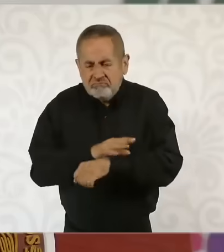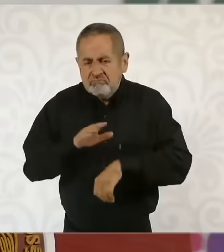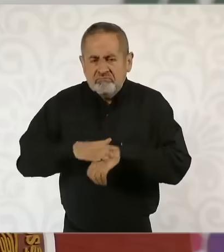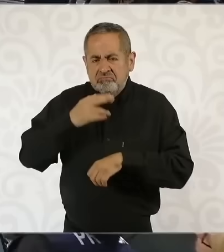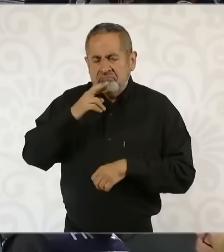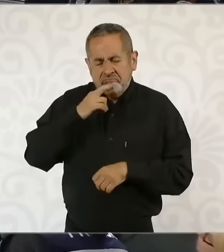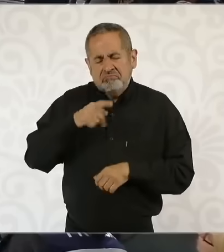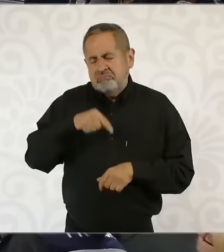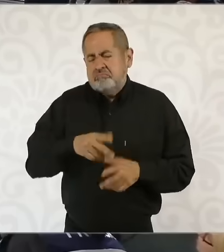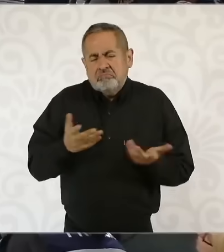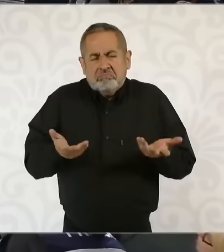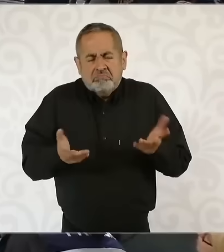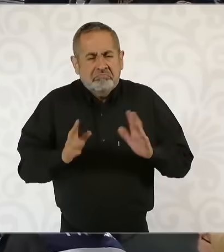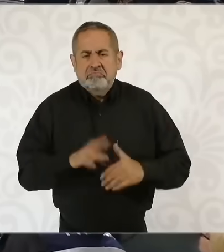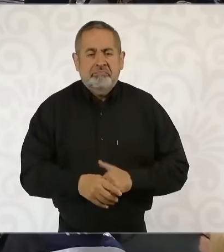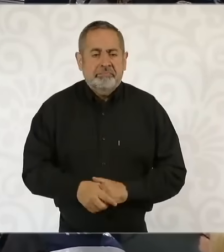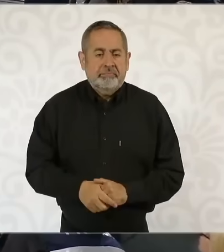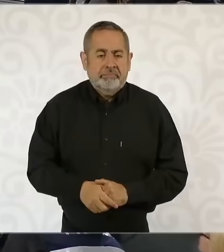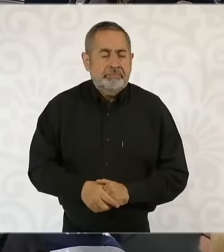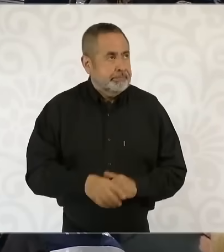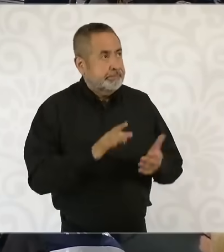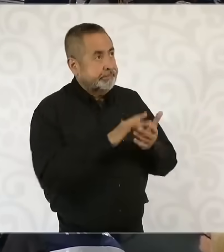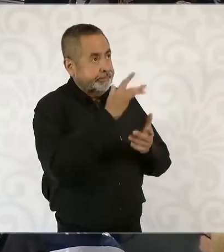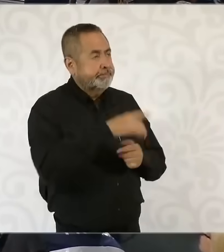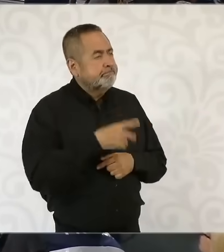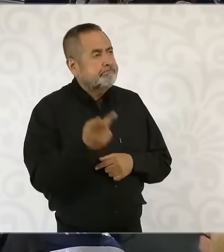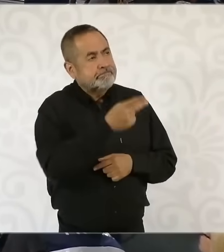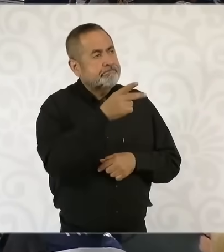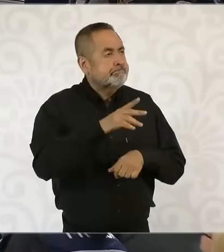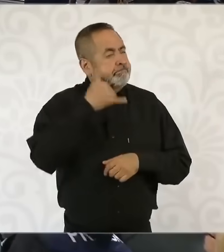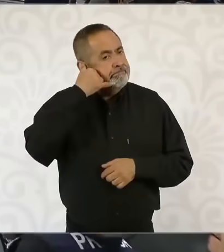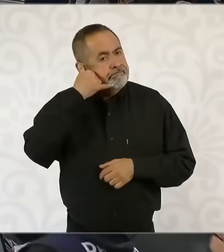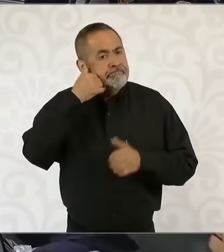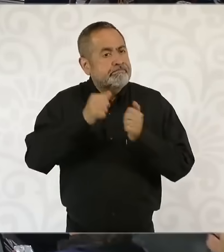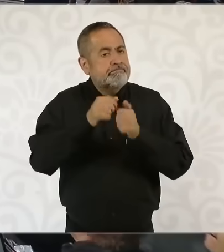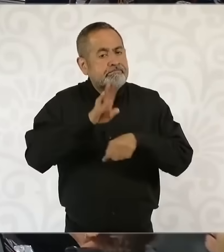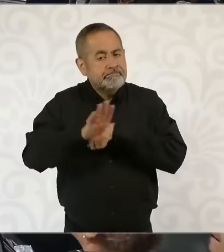Eh, gracias, presidenta. Eh, en el tema con Brasil, la llamada que sostuvo ayer con el